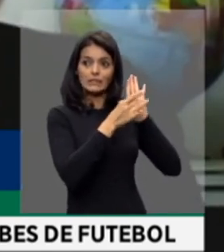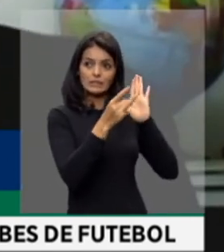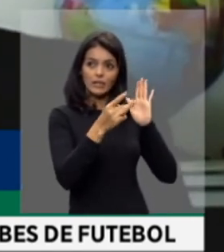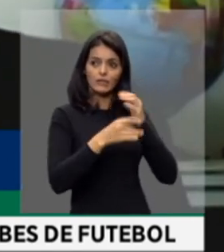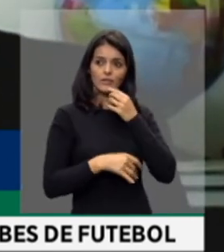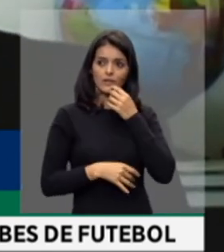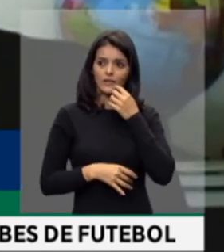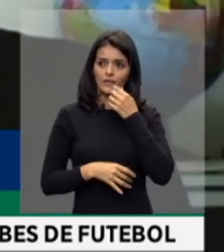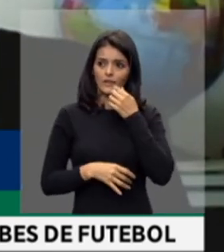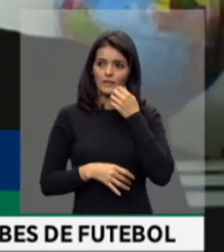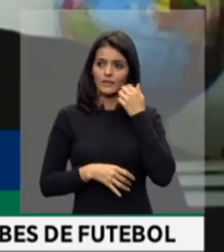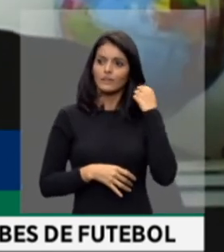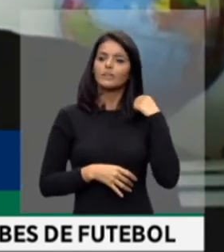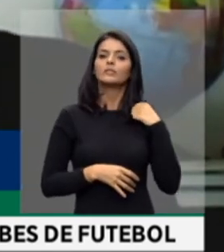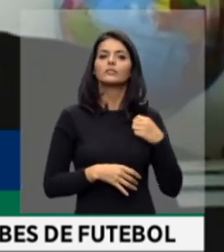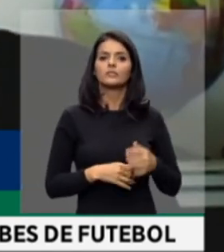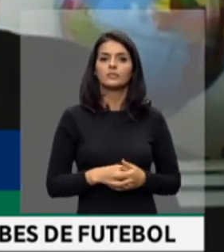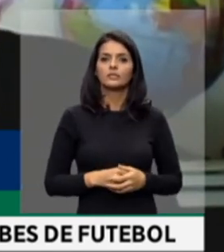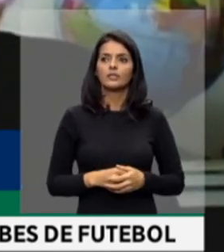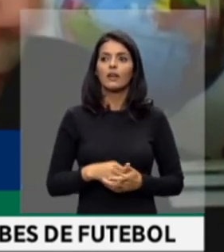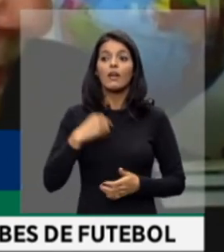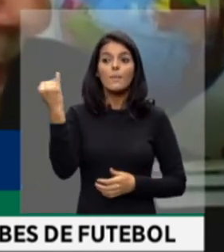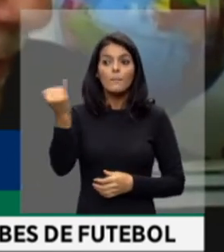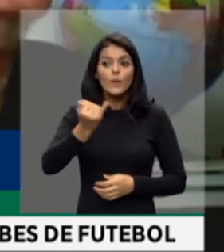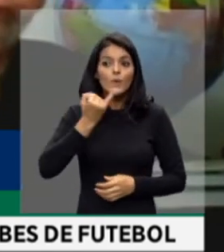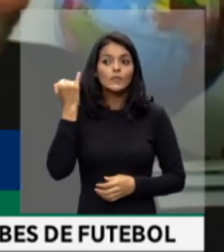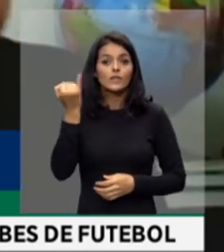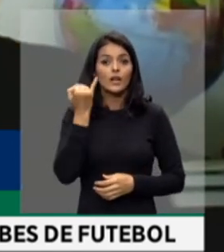PRESIDENTE, EU QUERO SÓ QUE V.EXA. CONSULTE A DEPUTADA PERPÉTUA, PORQUE O PCDOB